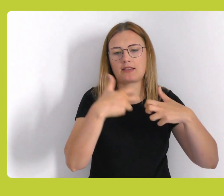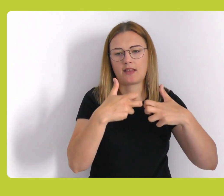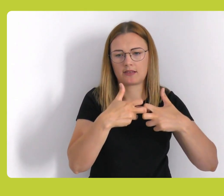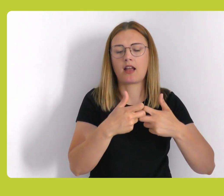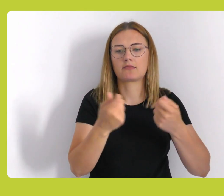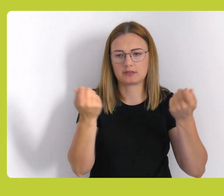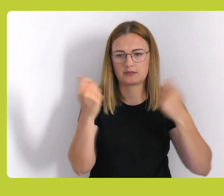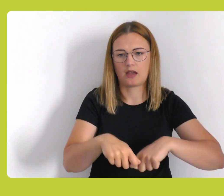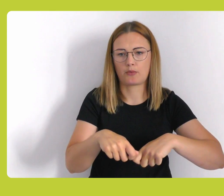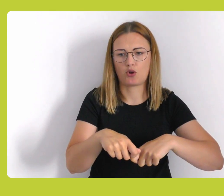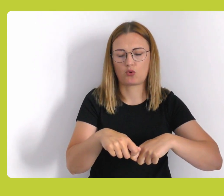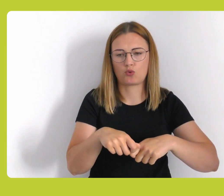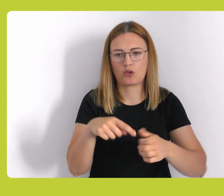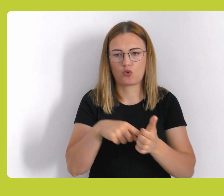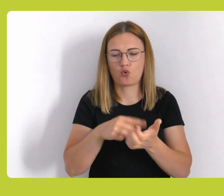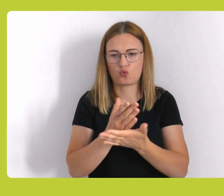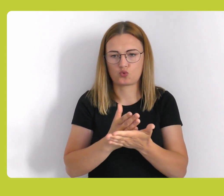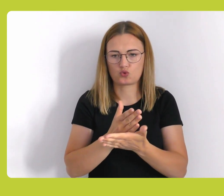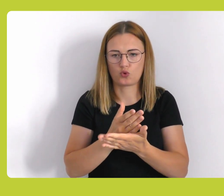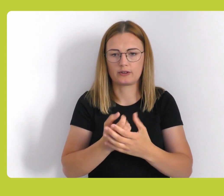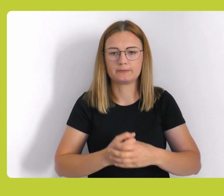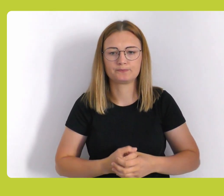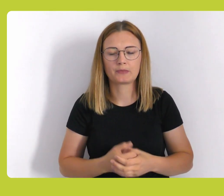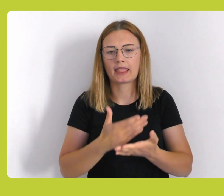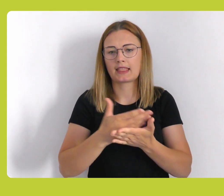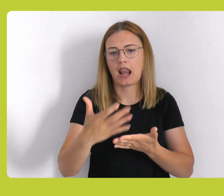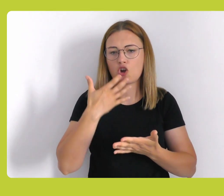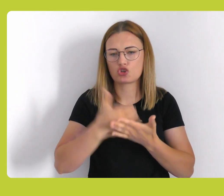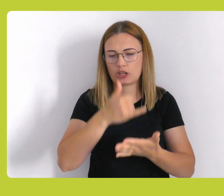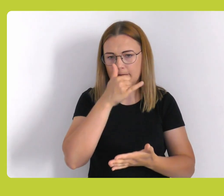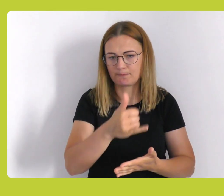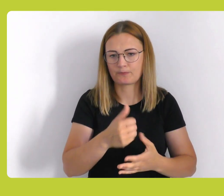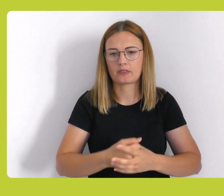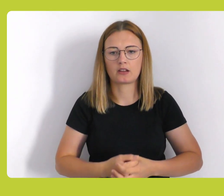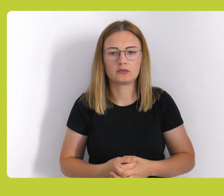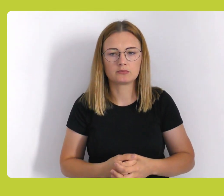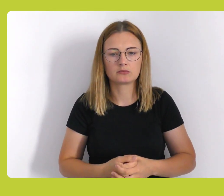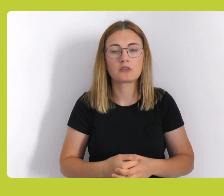po przekroczeniu którego Twój dostawca zablokuje dalsze korzystanie z usług.